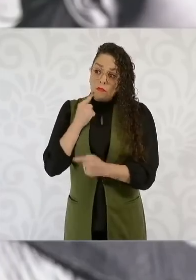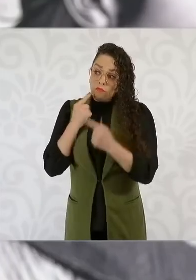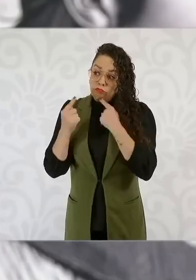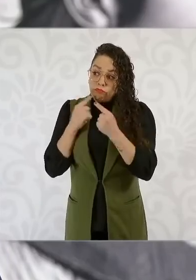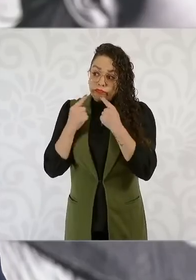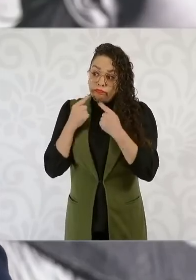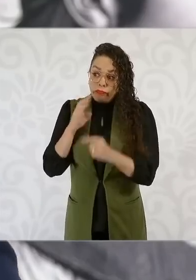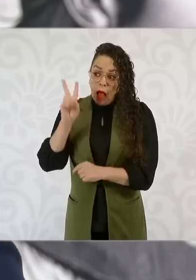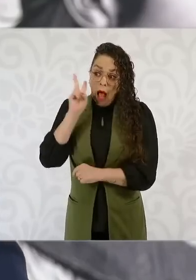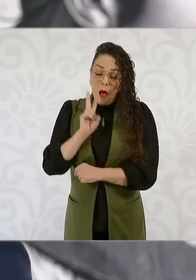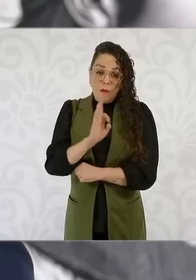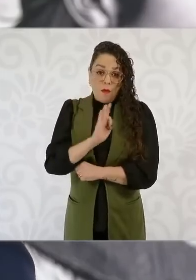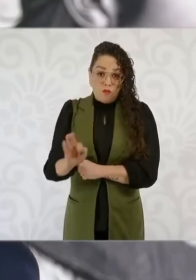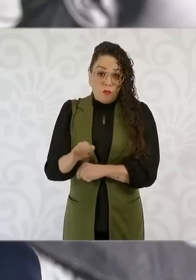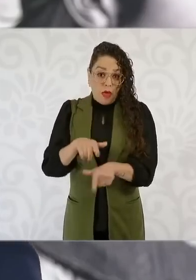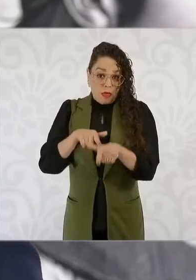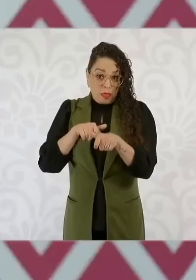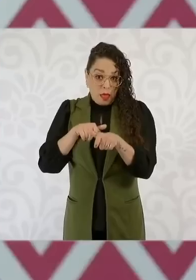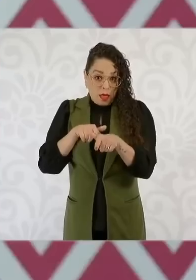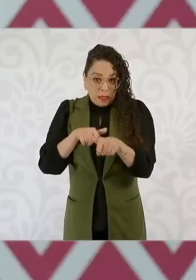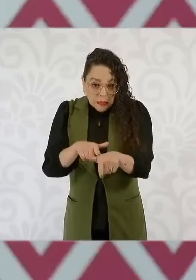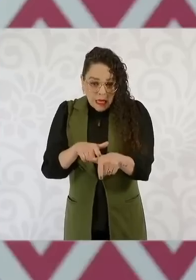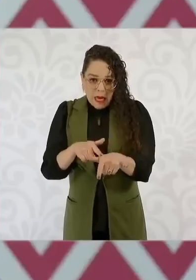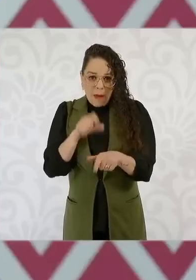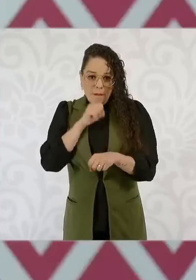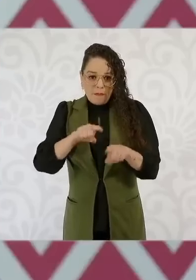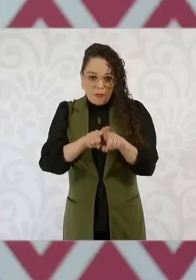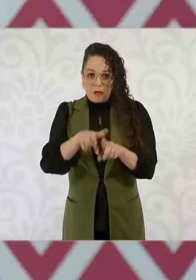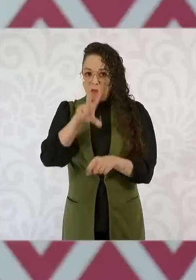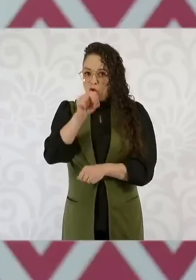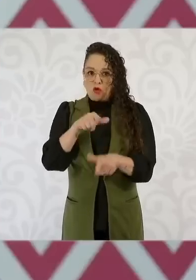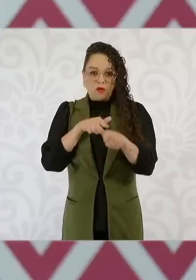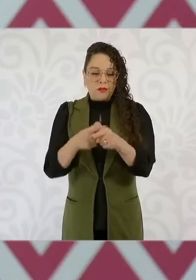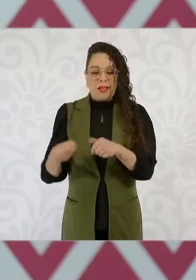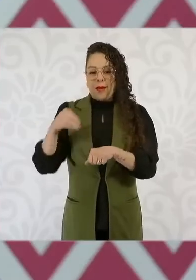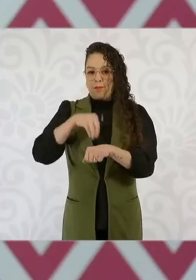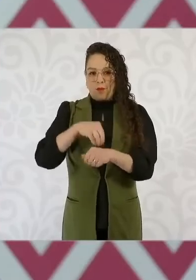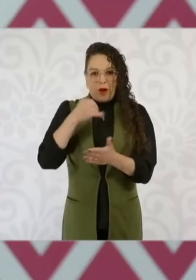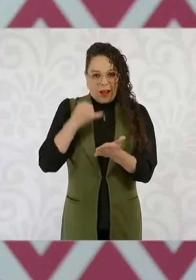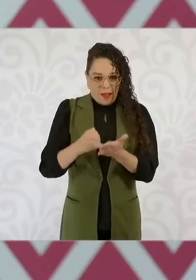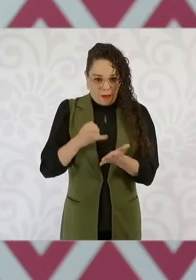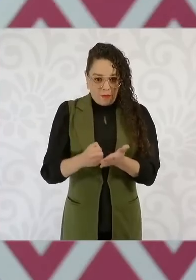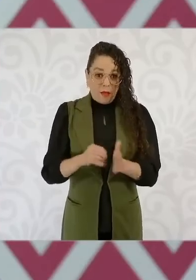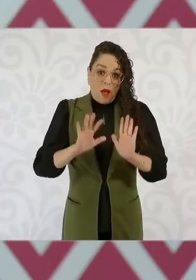entonces pues vamos a aprovechar esa ventana que abrió la presidenta presentaros argumentos